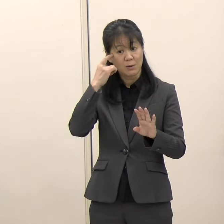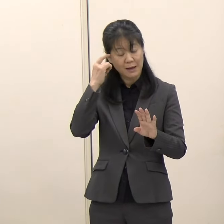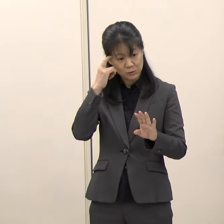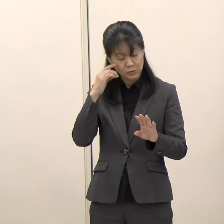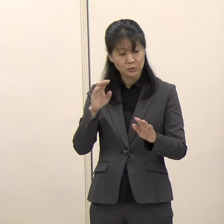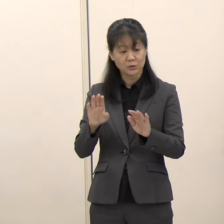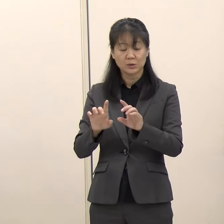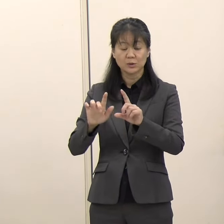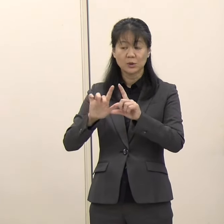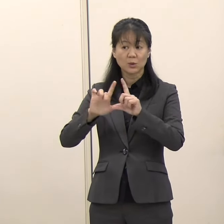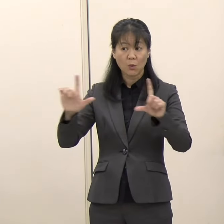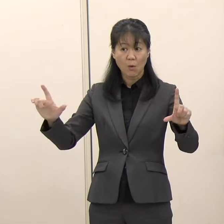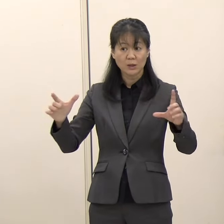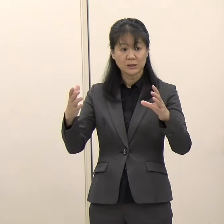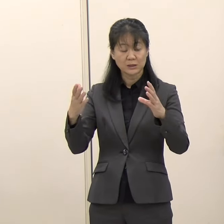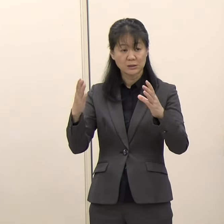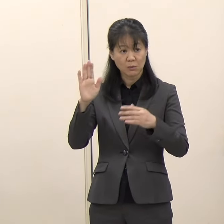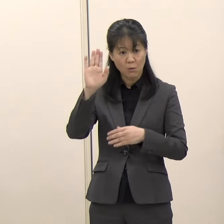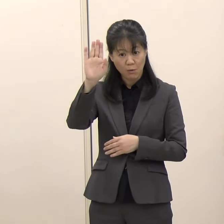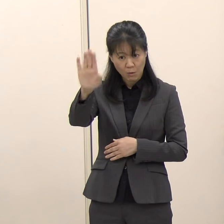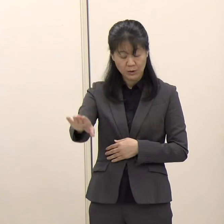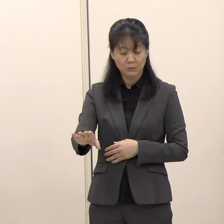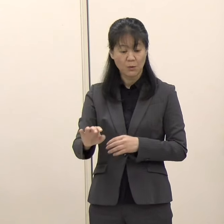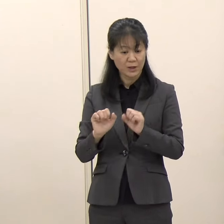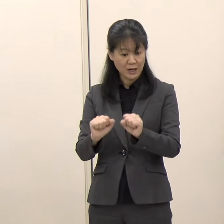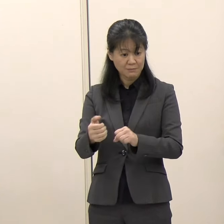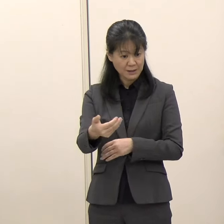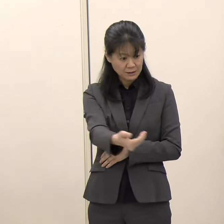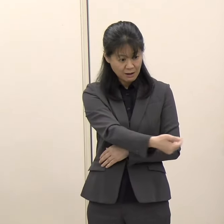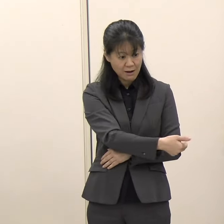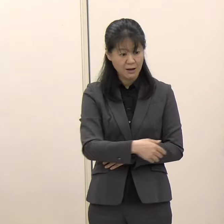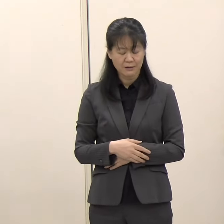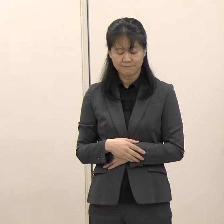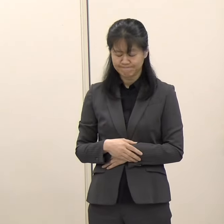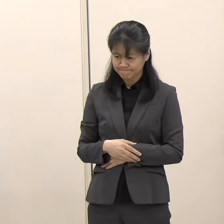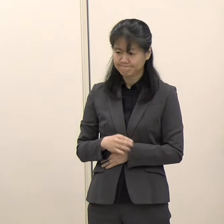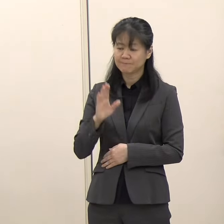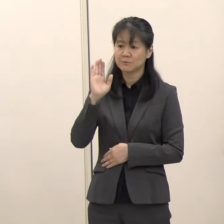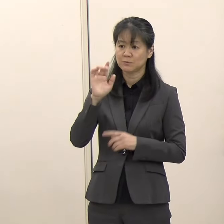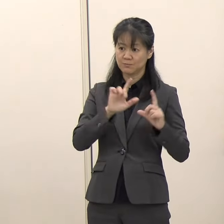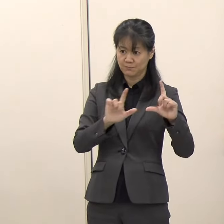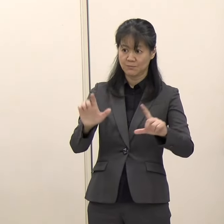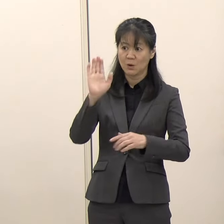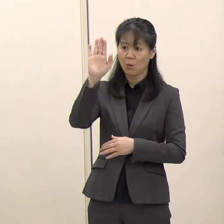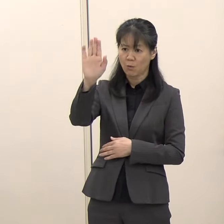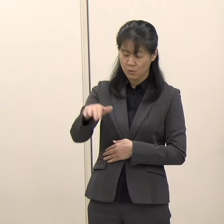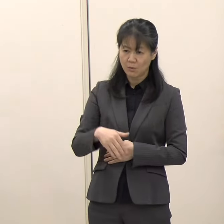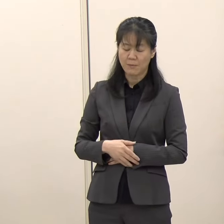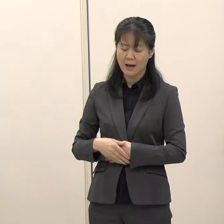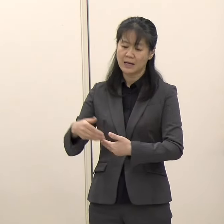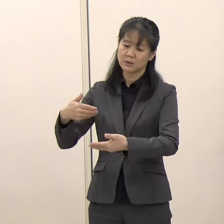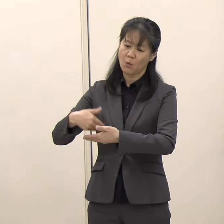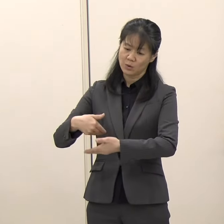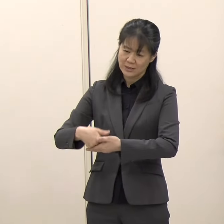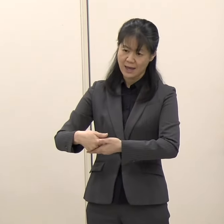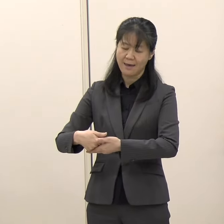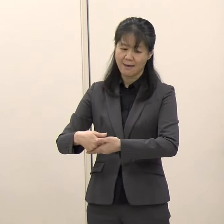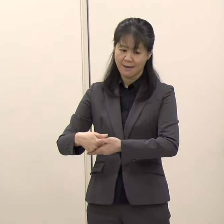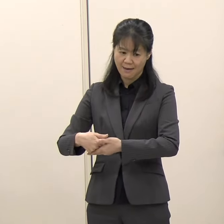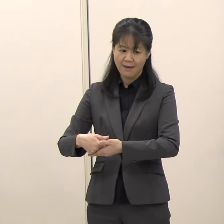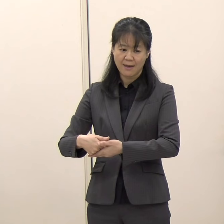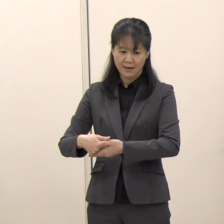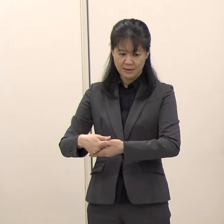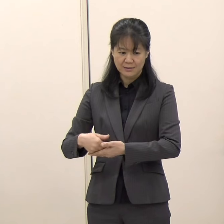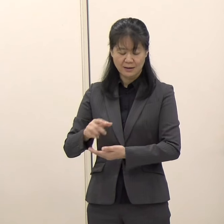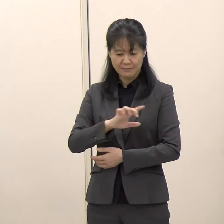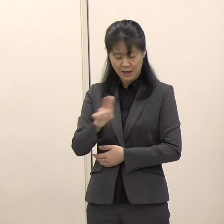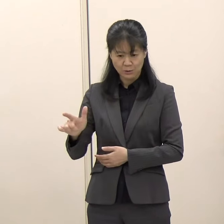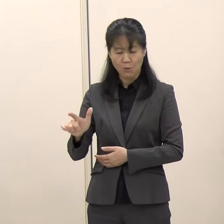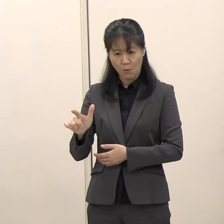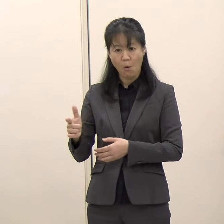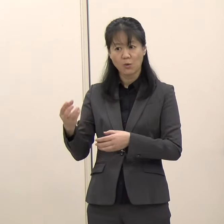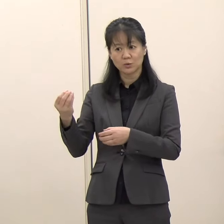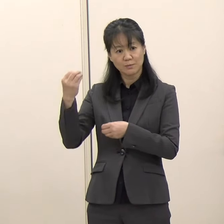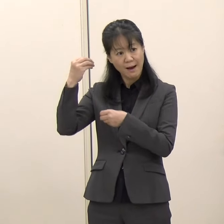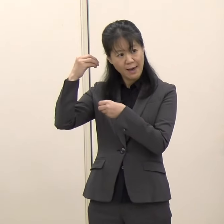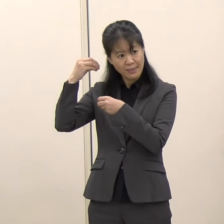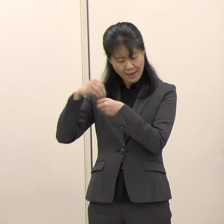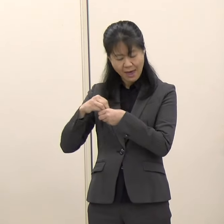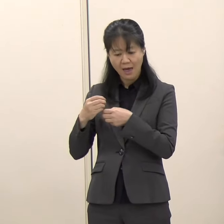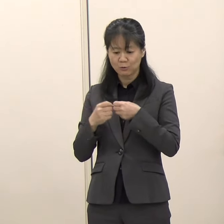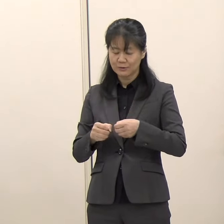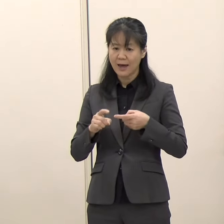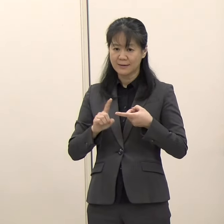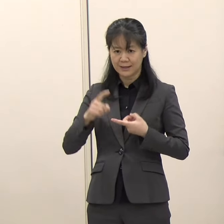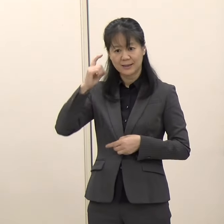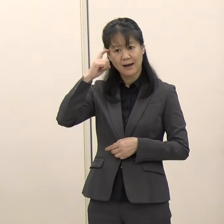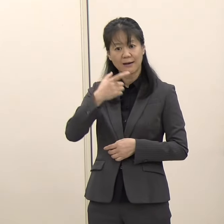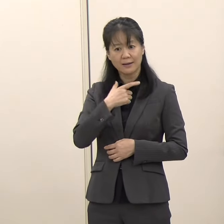（知事）まだ今後の色々な要請を踏まえて具体的には検討していきたいと思っています。